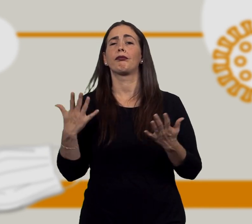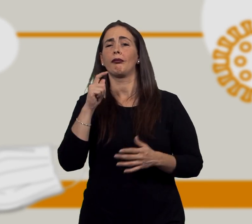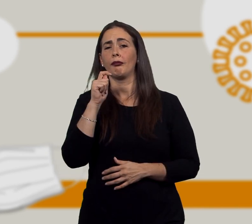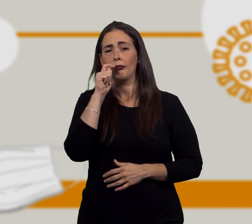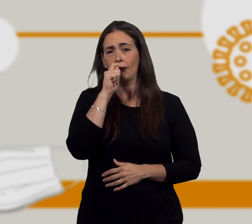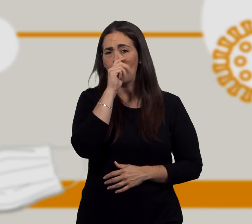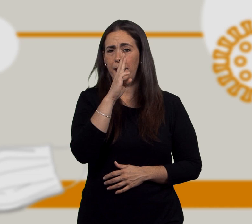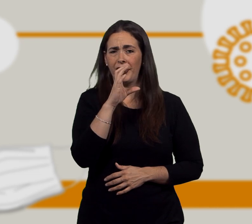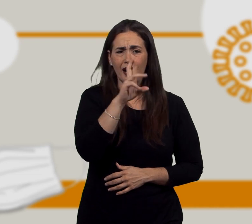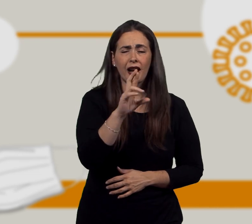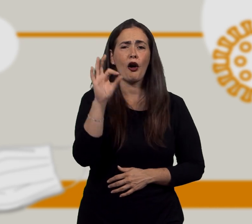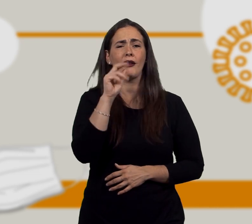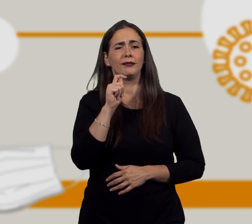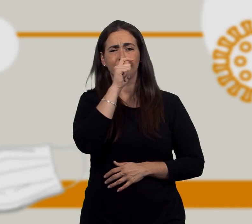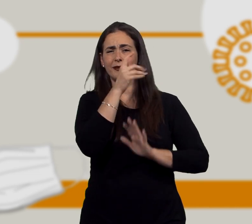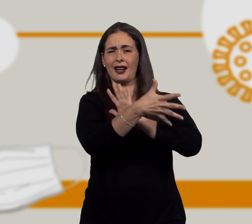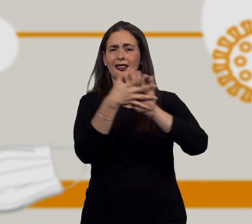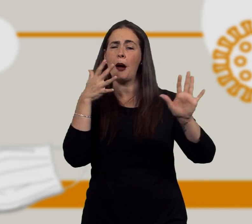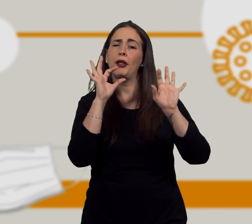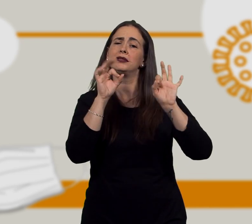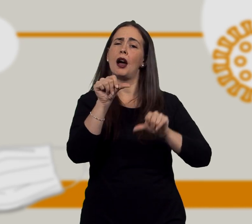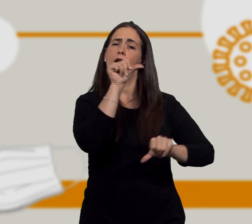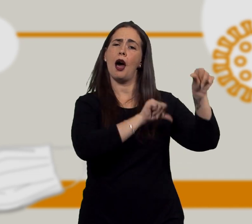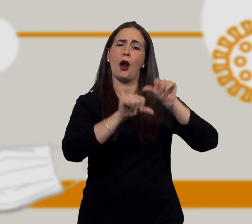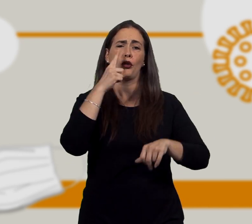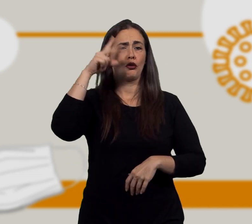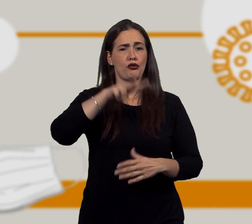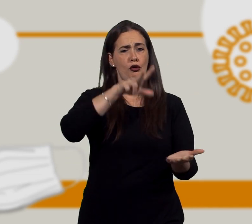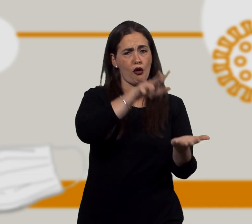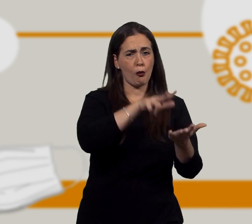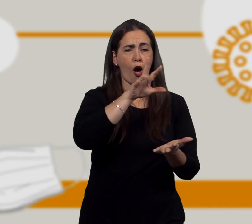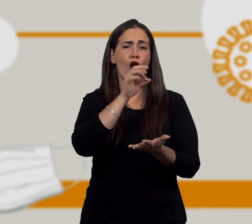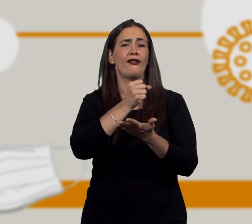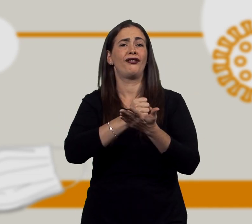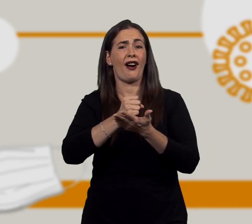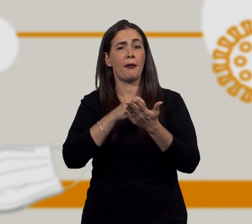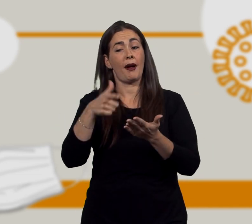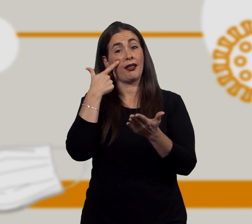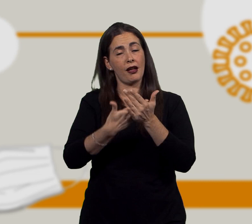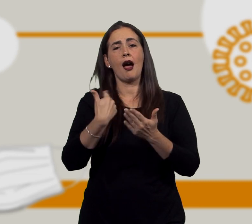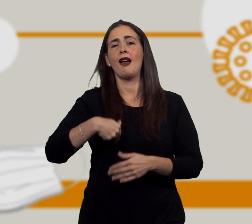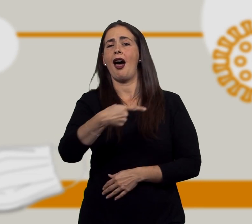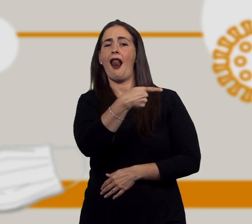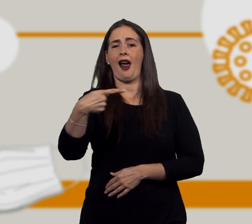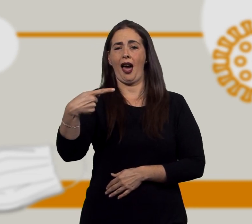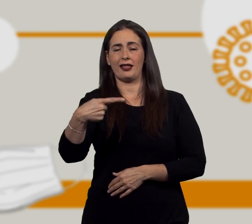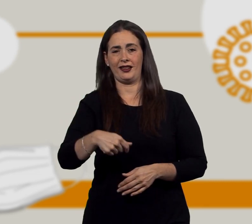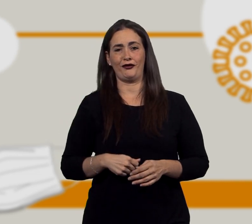Si tens una prova diagnòstica negativa (PCR o test d'antígens d'un centre autoritzat pel Departament de Salut).